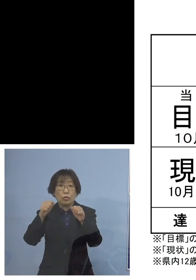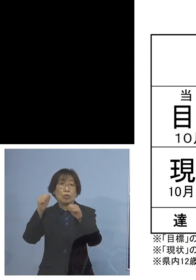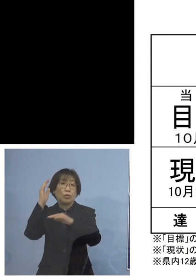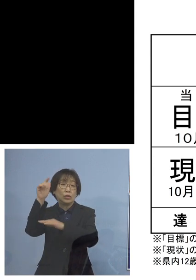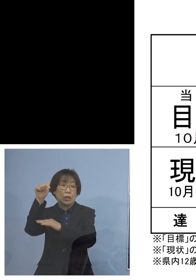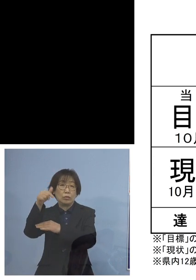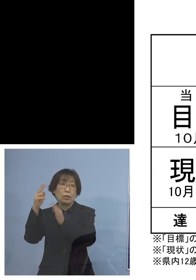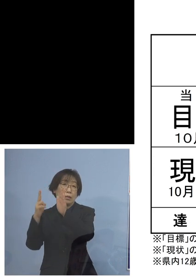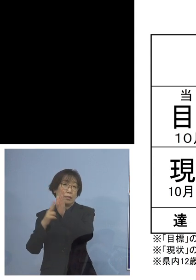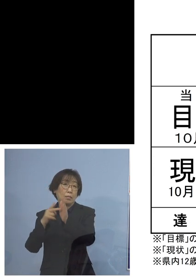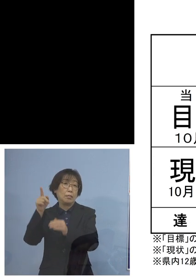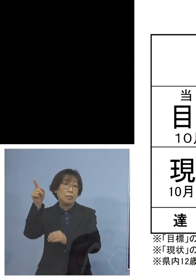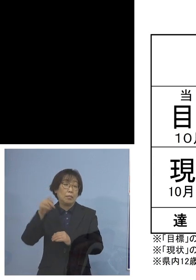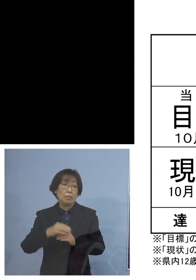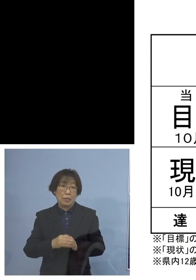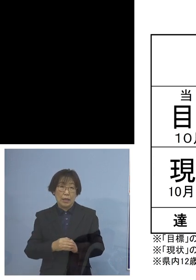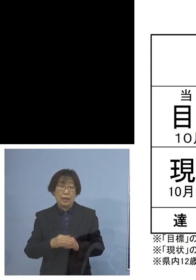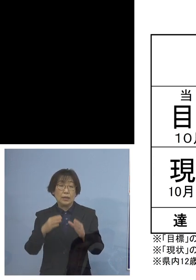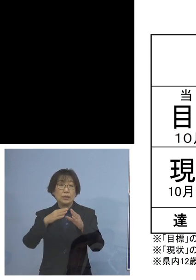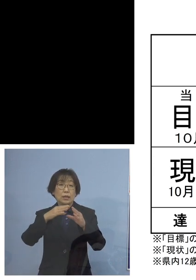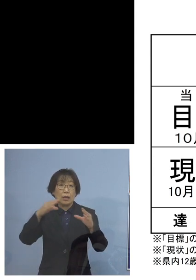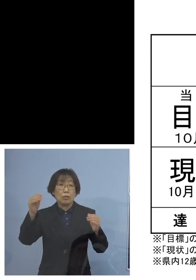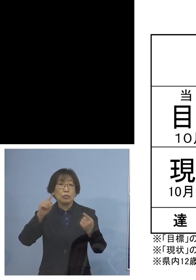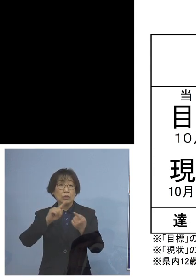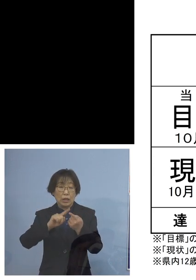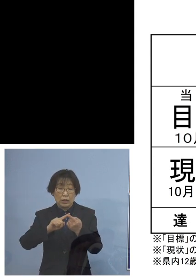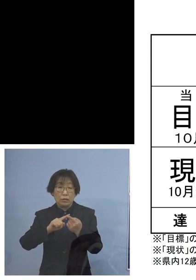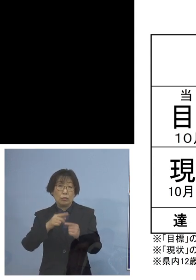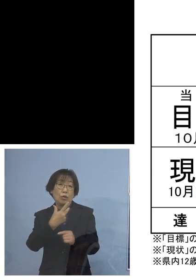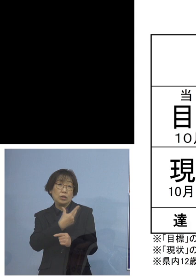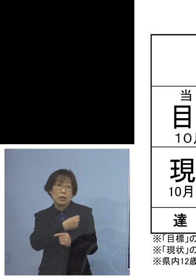全国的にも接種 こちらが進んでいる徳島としては